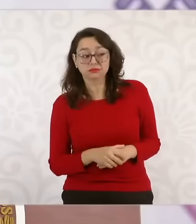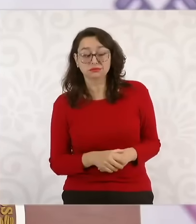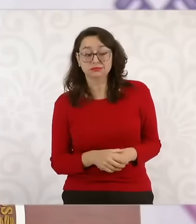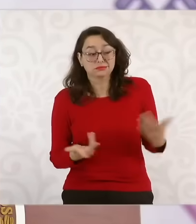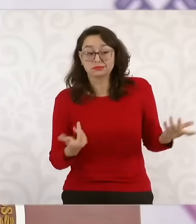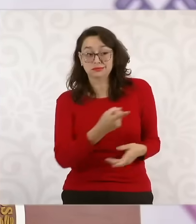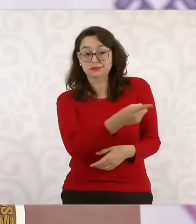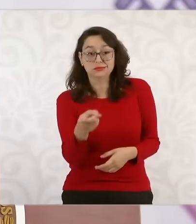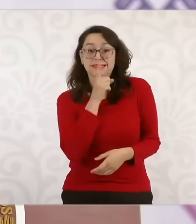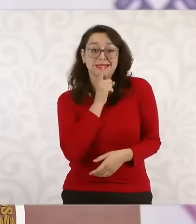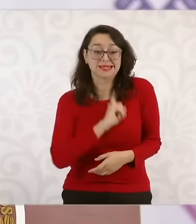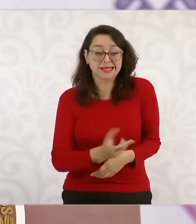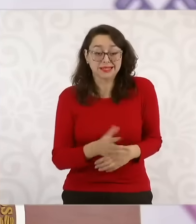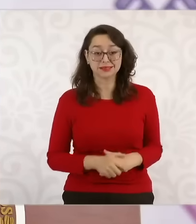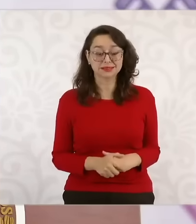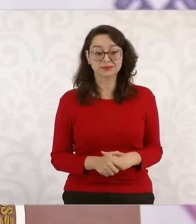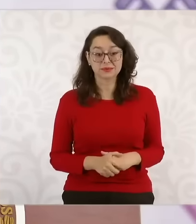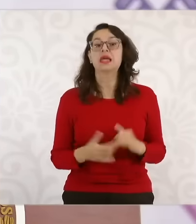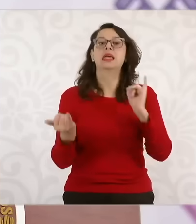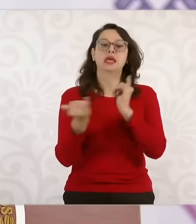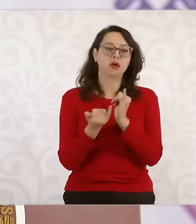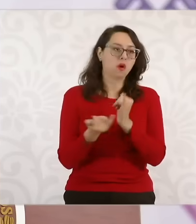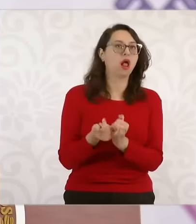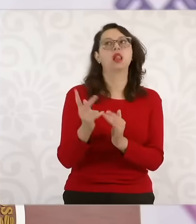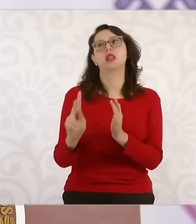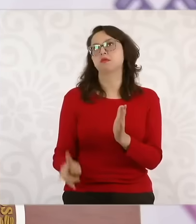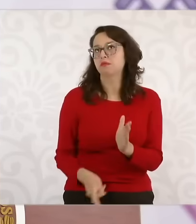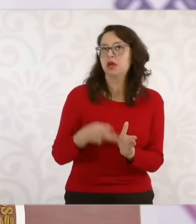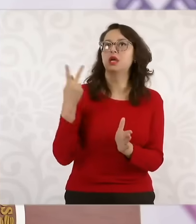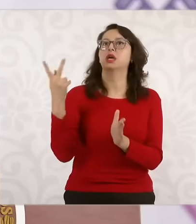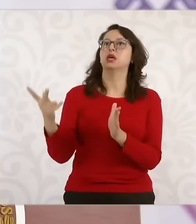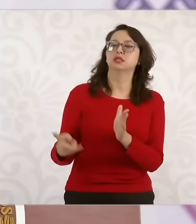También se ha repetido la mentira que aparece cada temporada invernal sobre el falso desabasto de